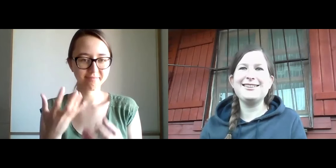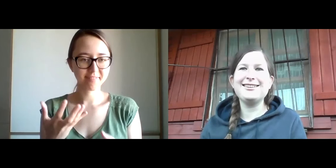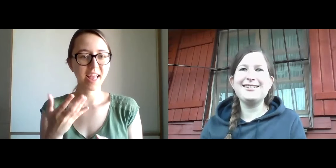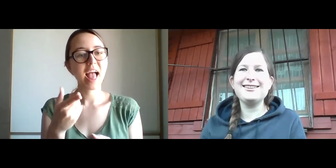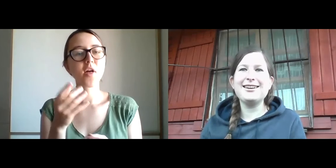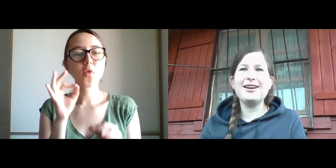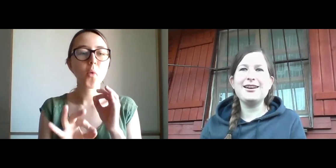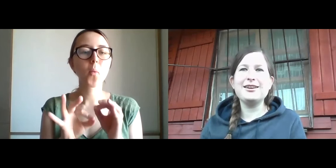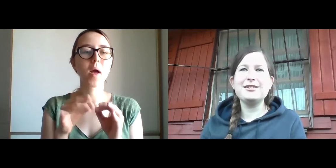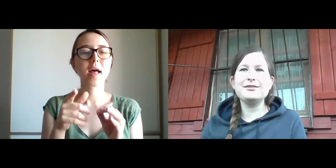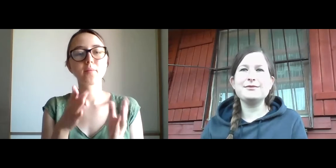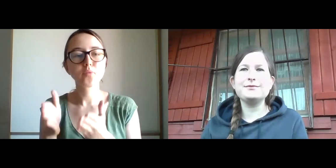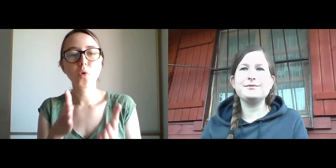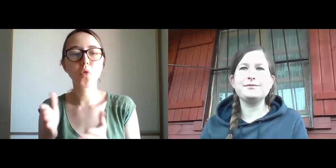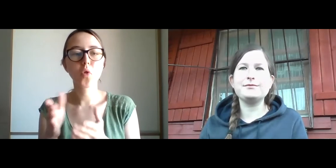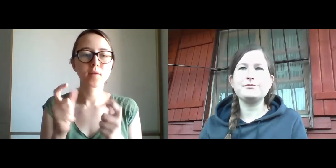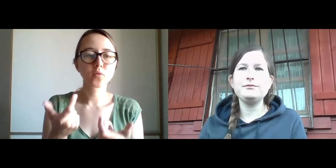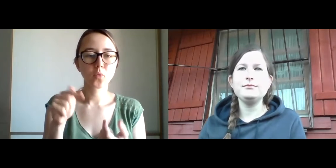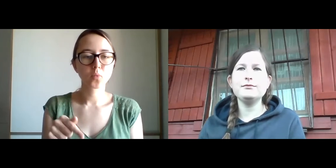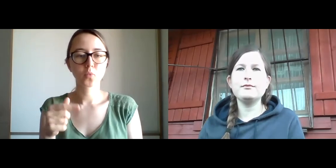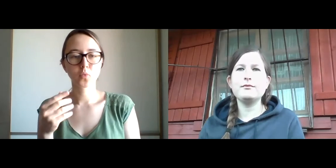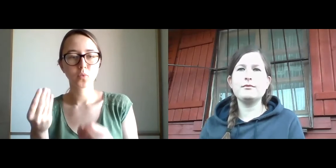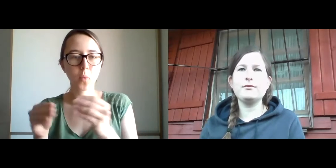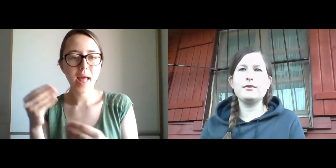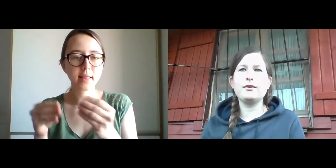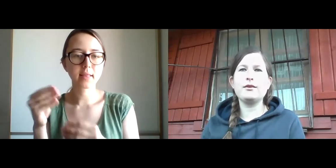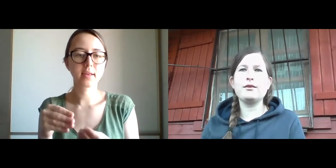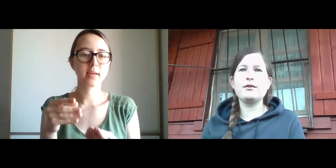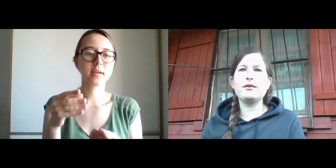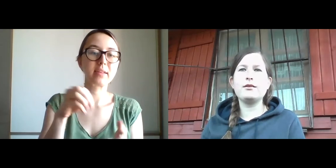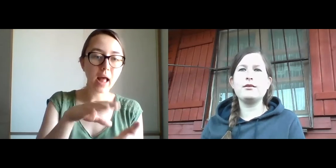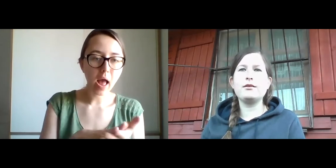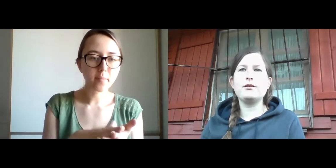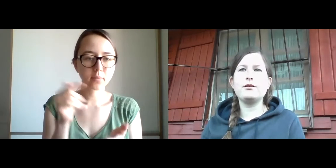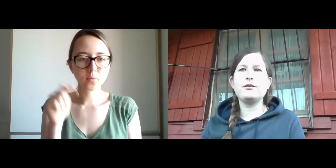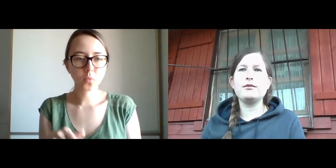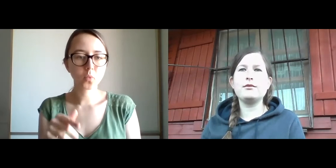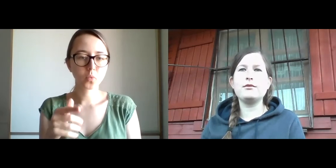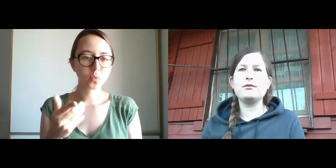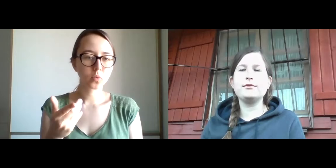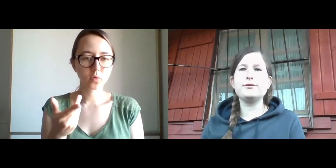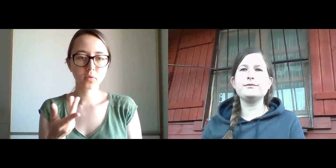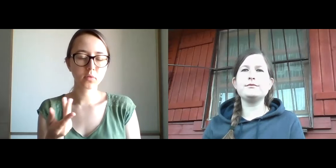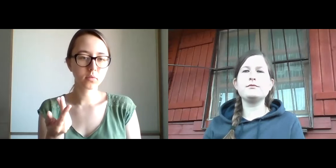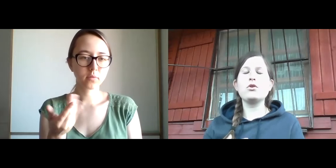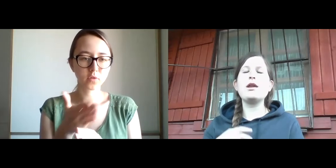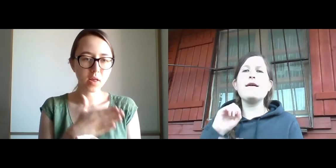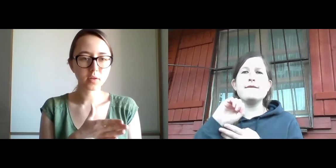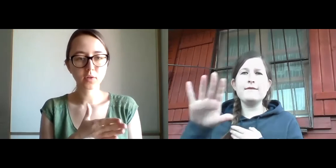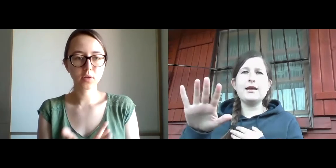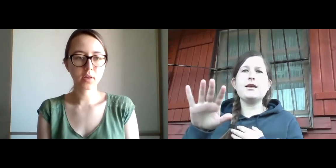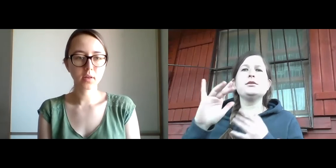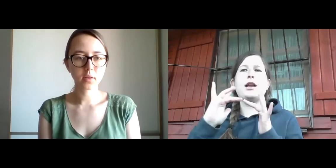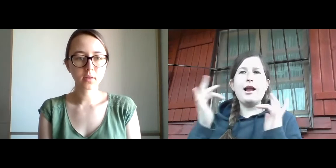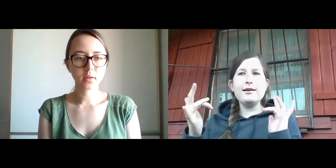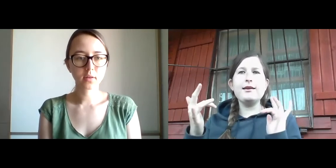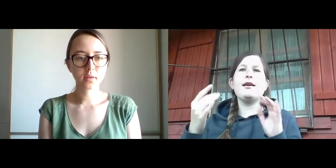Co dokładniej trzeba przygotować? Jakie składniki? Jak wyglądają zapisy?